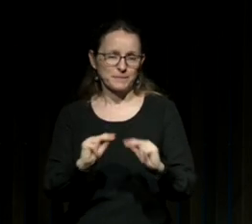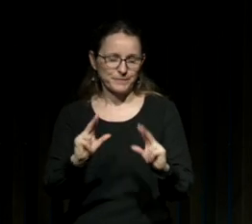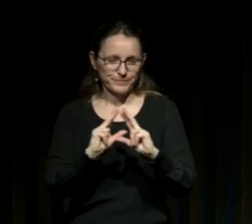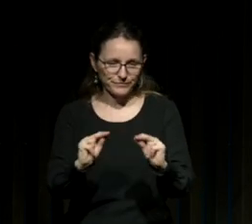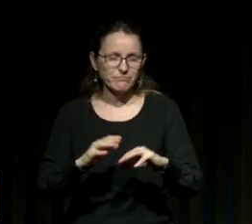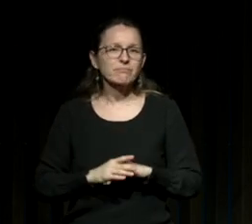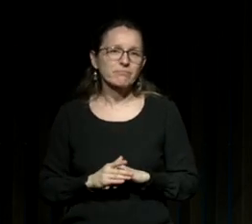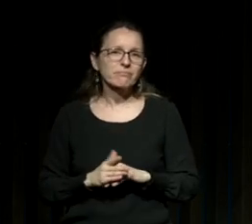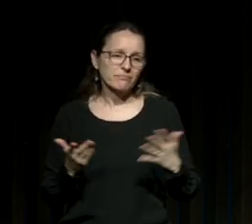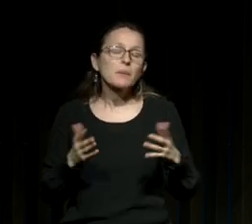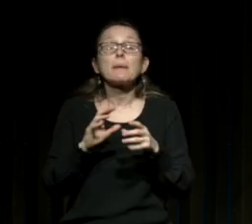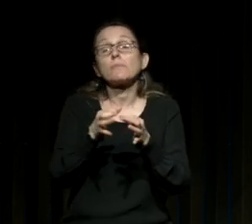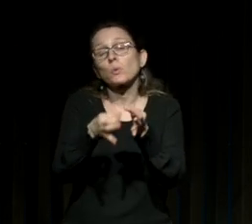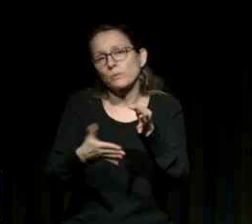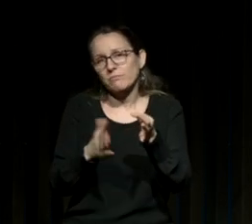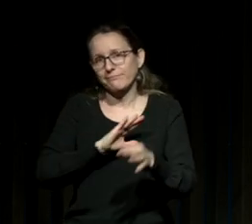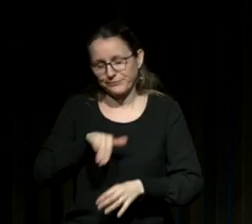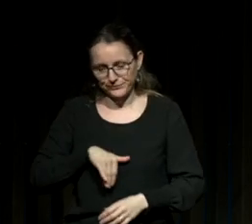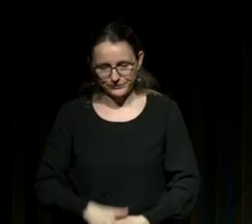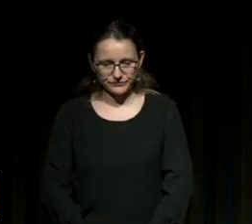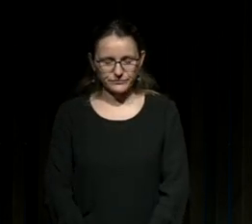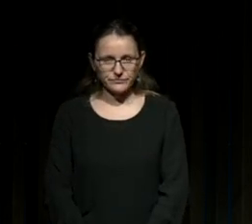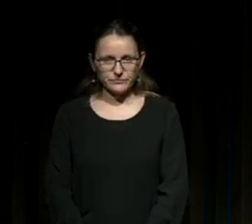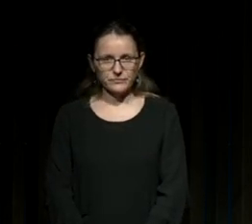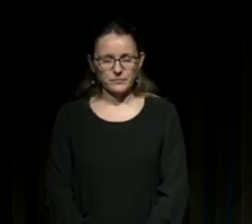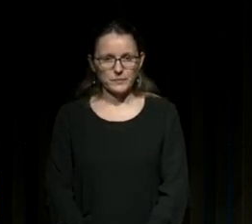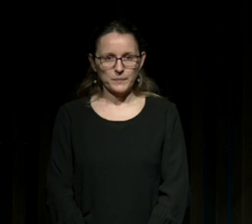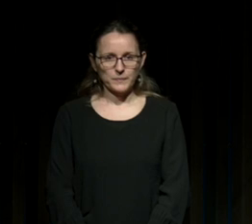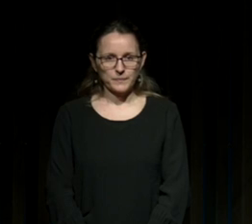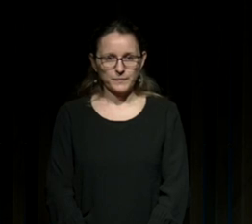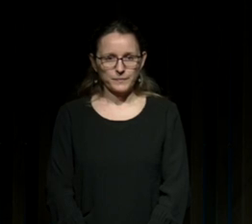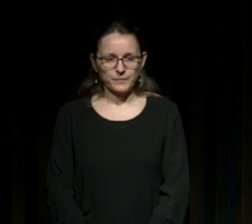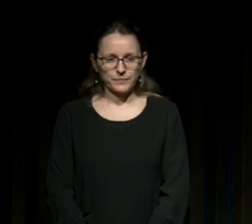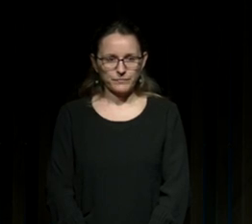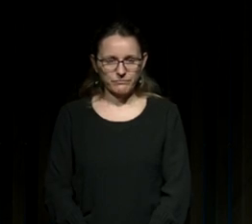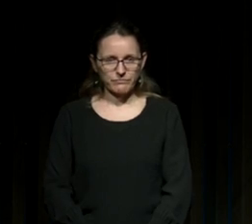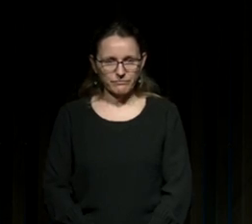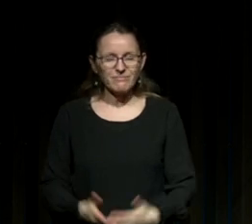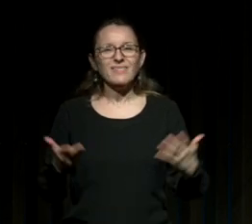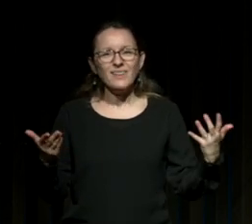façon il y aura une conclusion alors en fait on voit différents traits de différentes couleurs qui